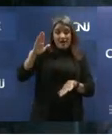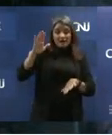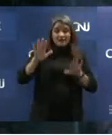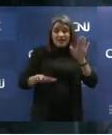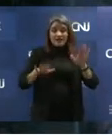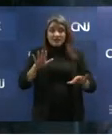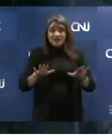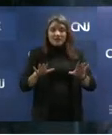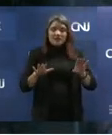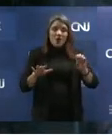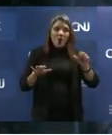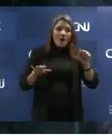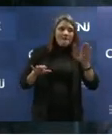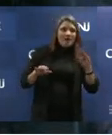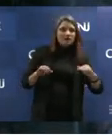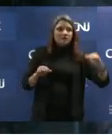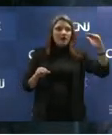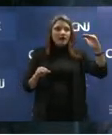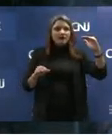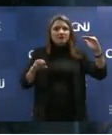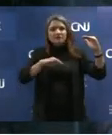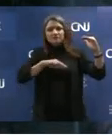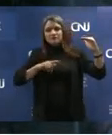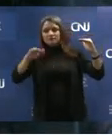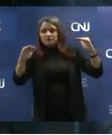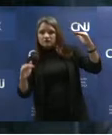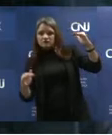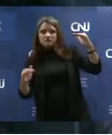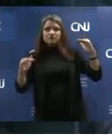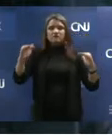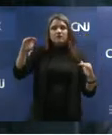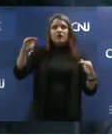ora o parque, deverá ser alternada e sucessiva